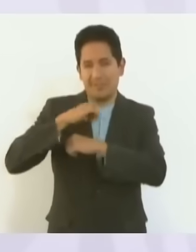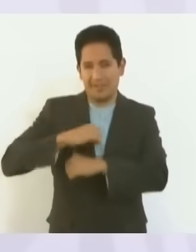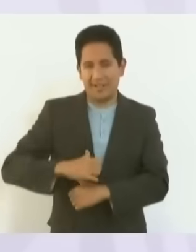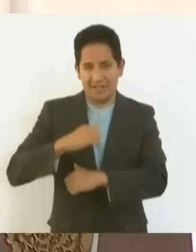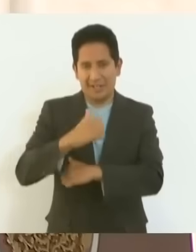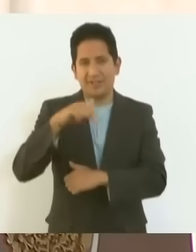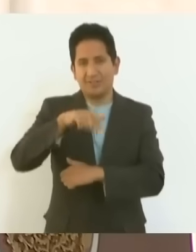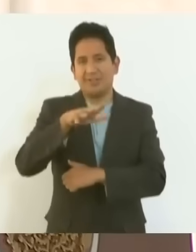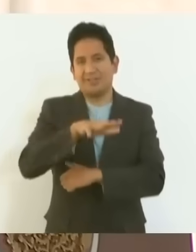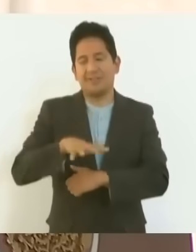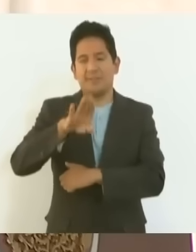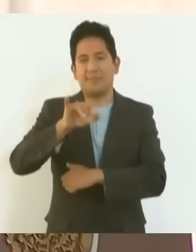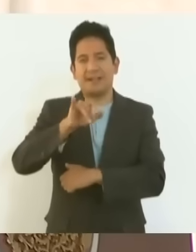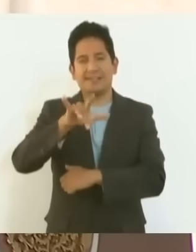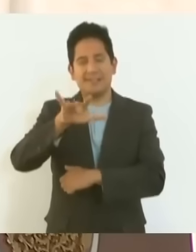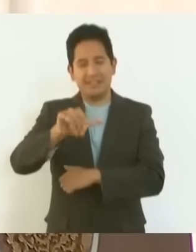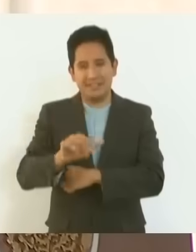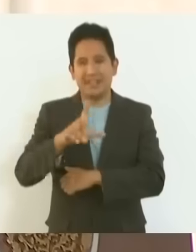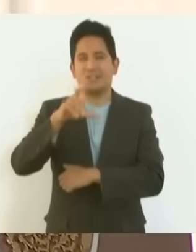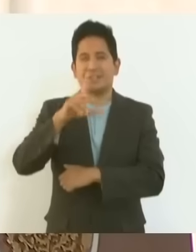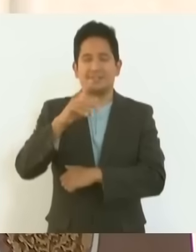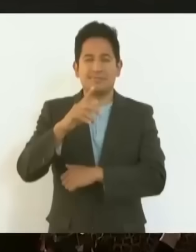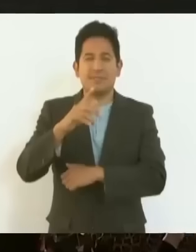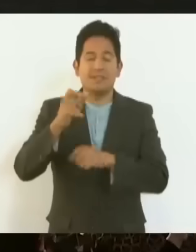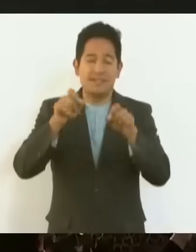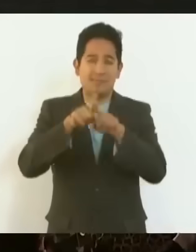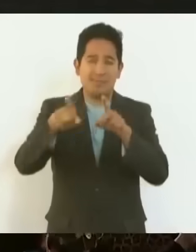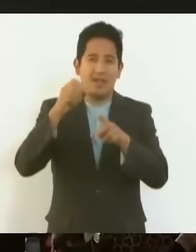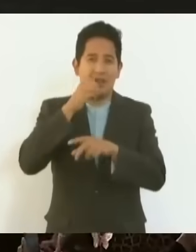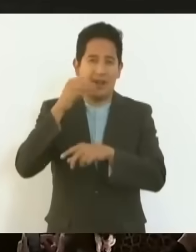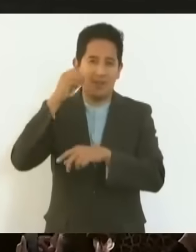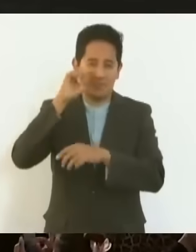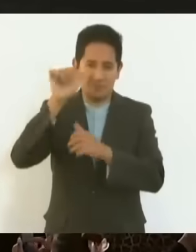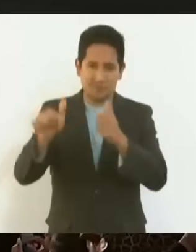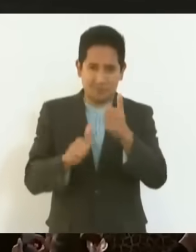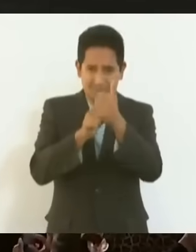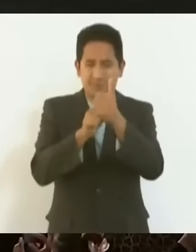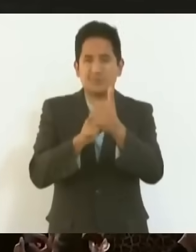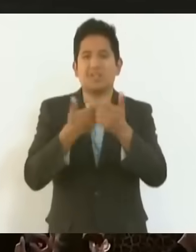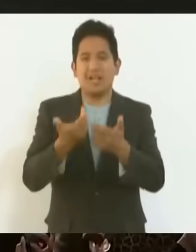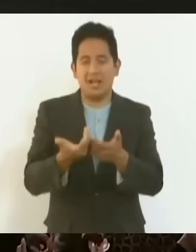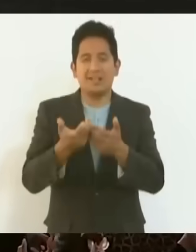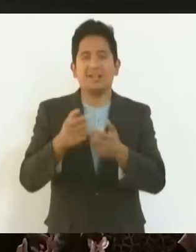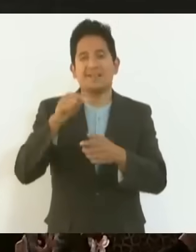Monseñor Efraín Hernández, y al obispo auxiliar de la Arquidiócesis de México,